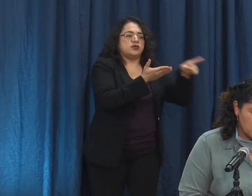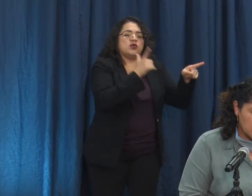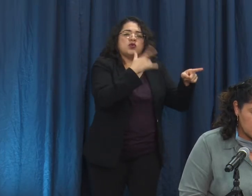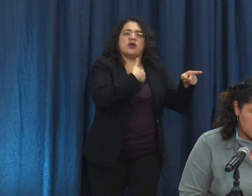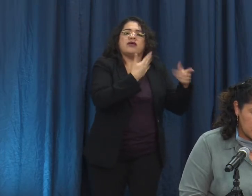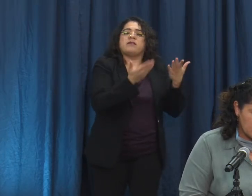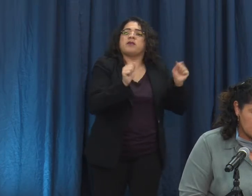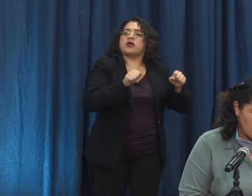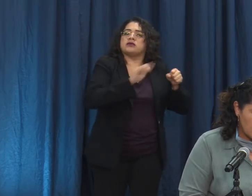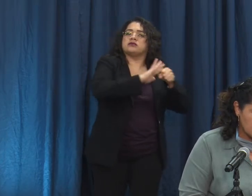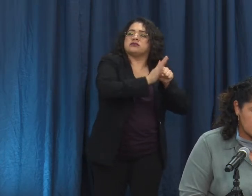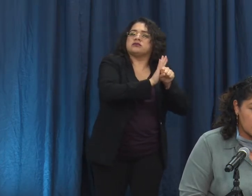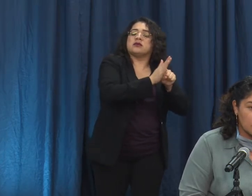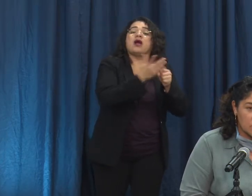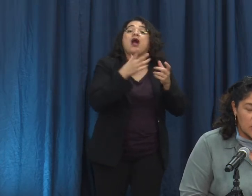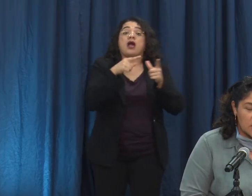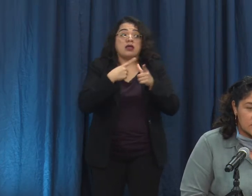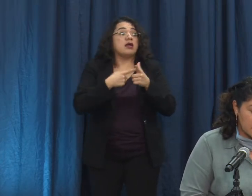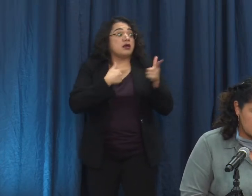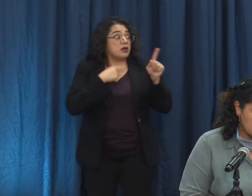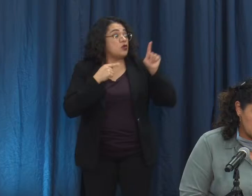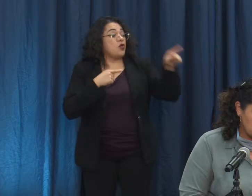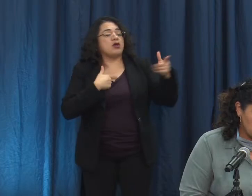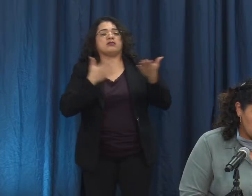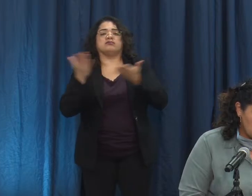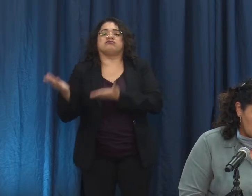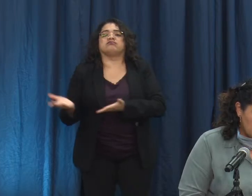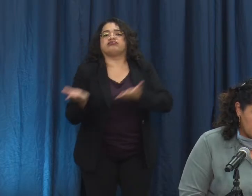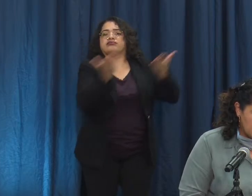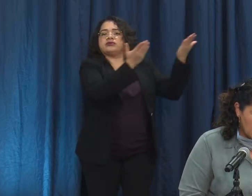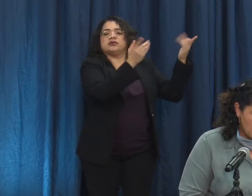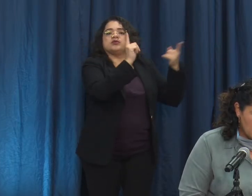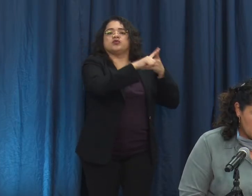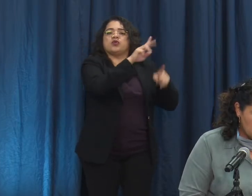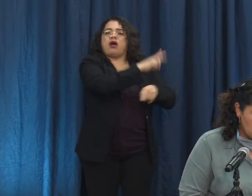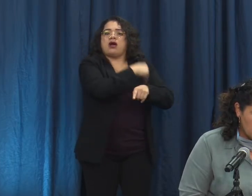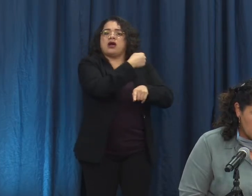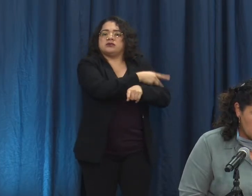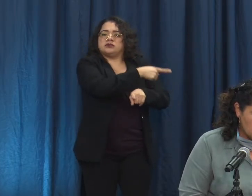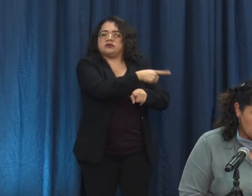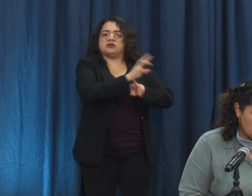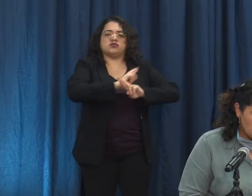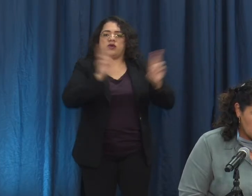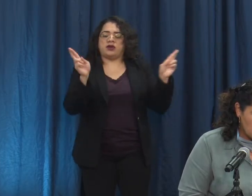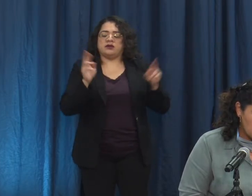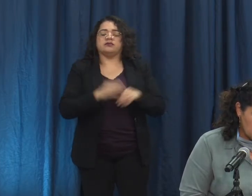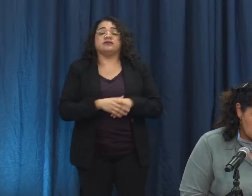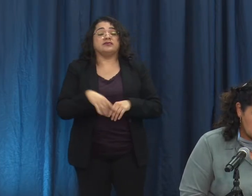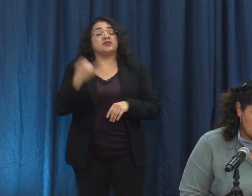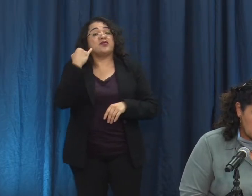hospitals locales según se a necesario lk y nueve uno uno noa beyoncé's le